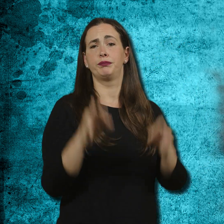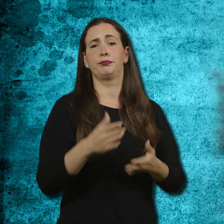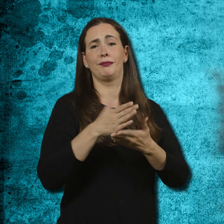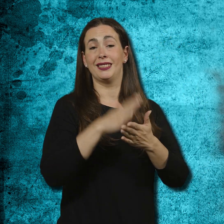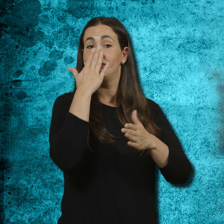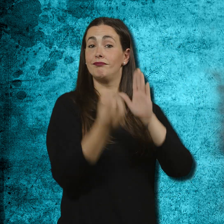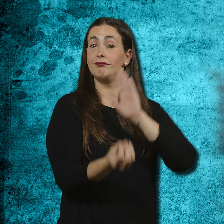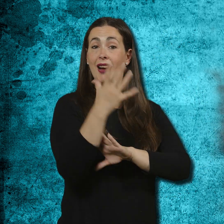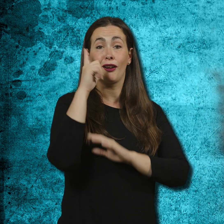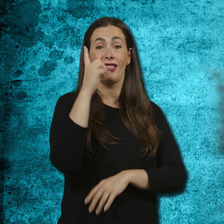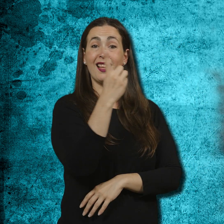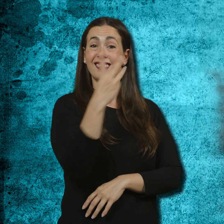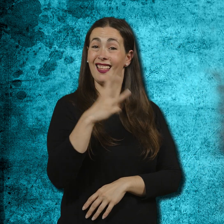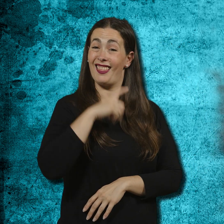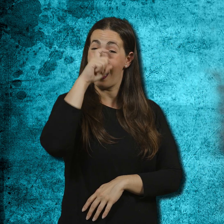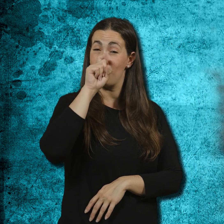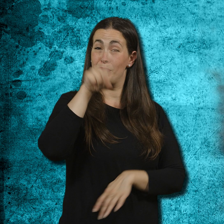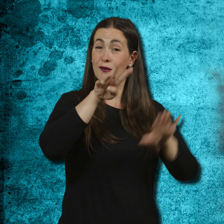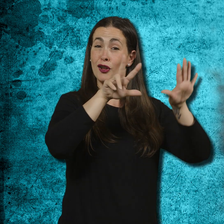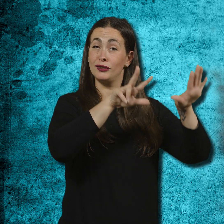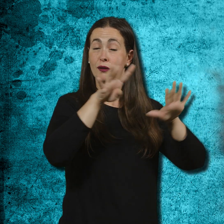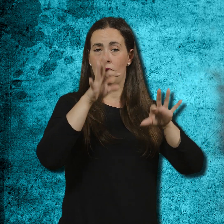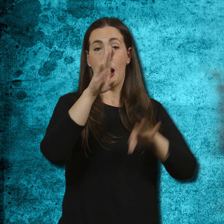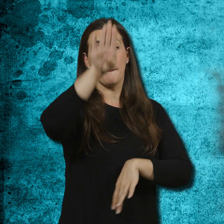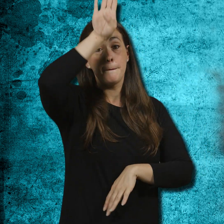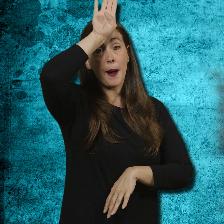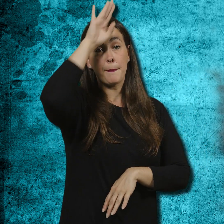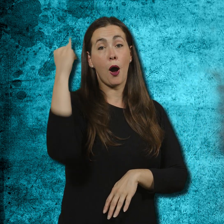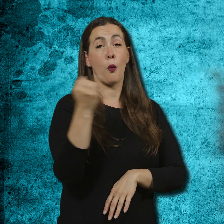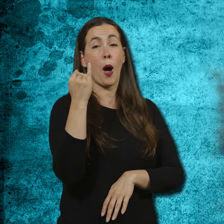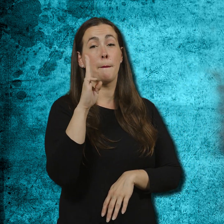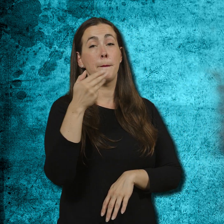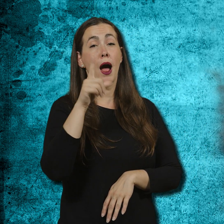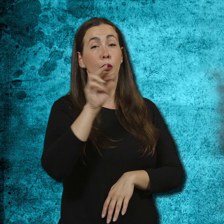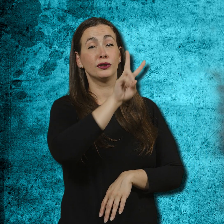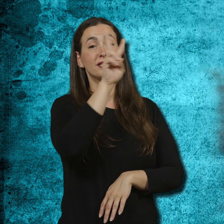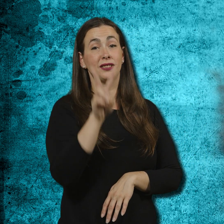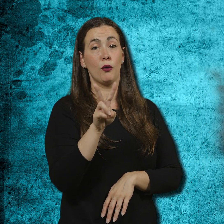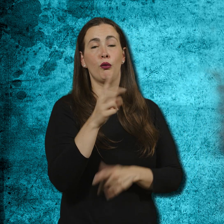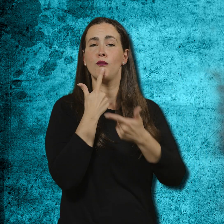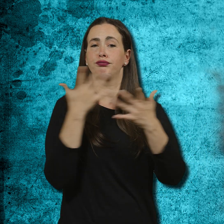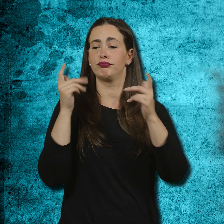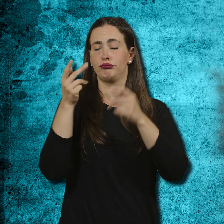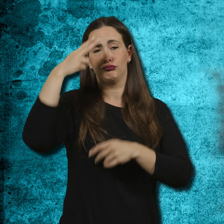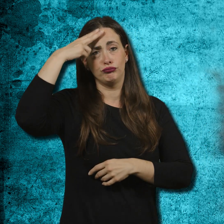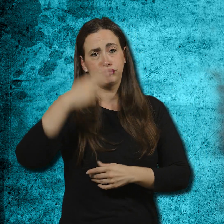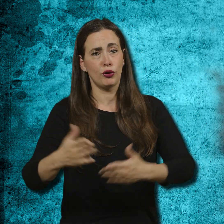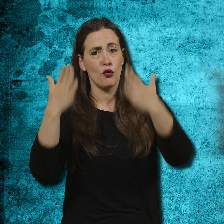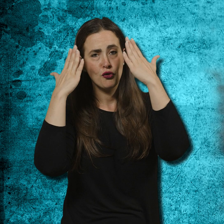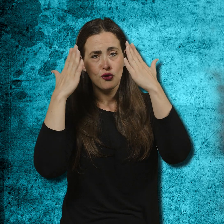Finalment, el 13 de maig de 1989, Joan Pau II el va proclamar venerable.